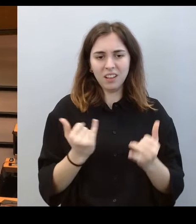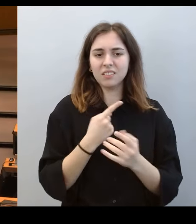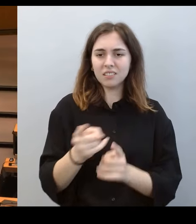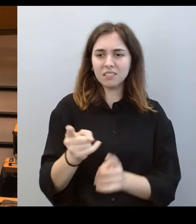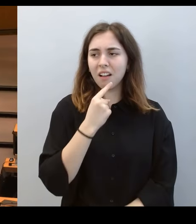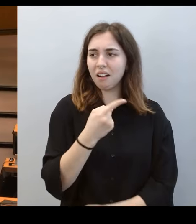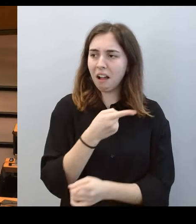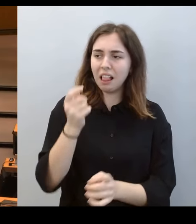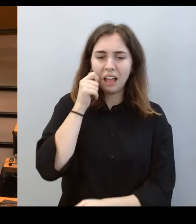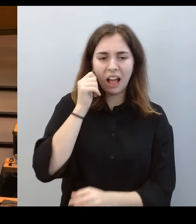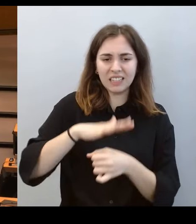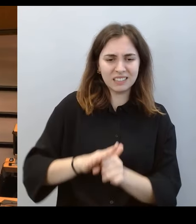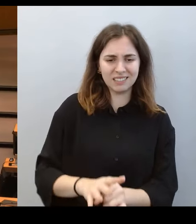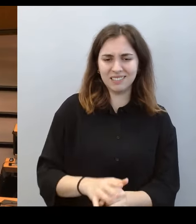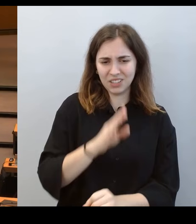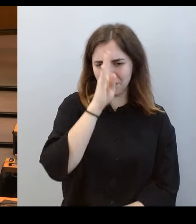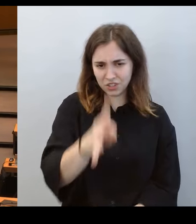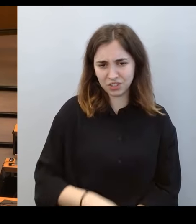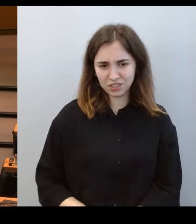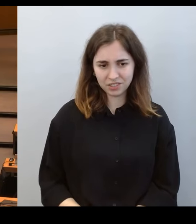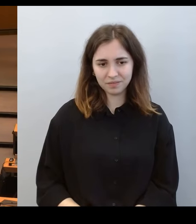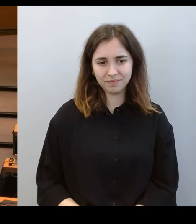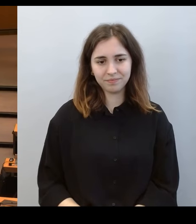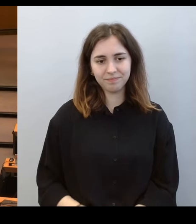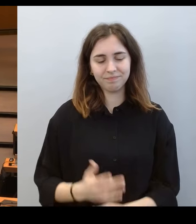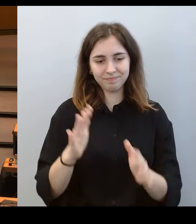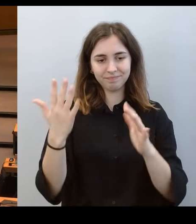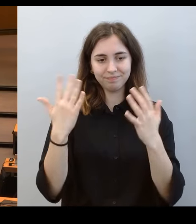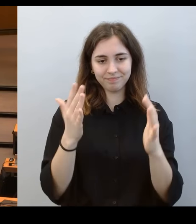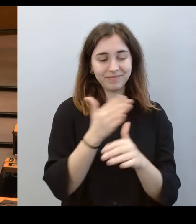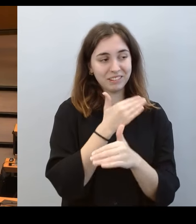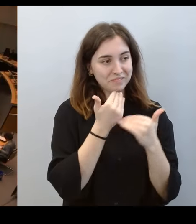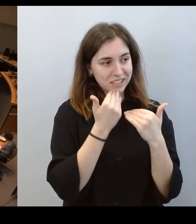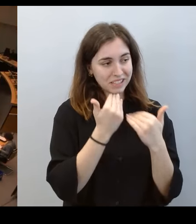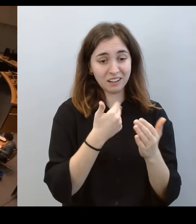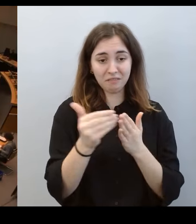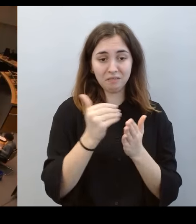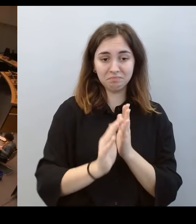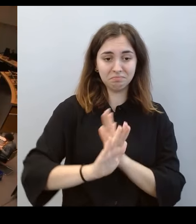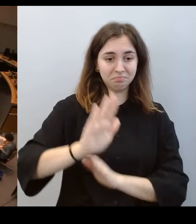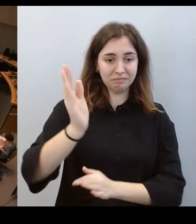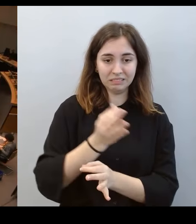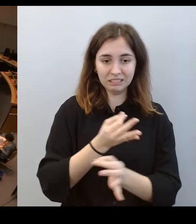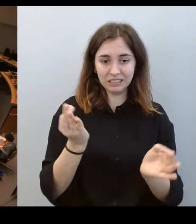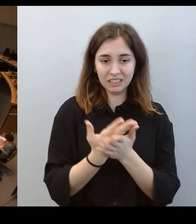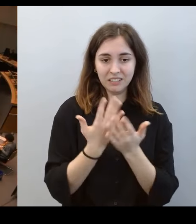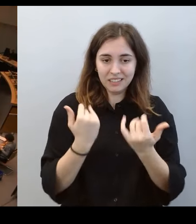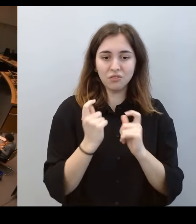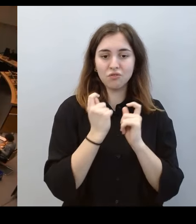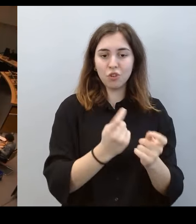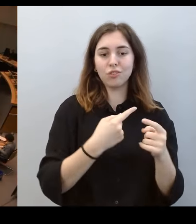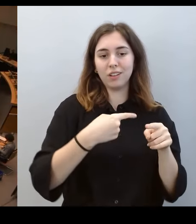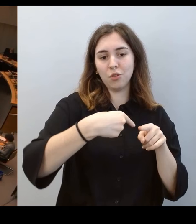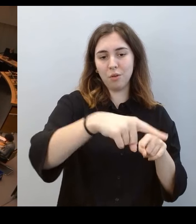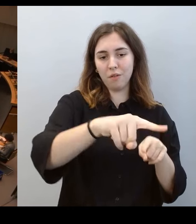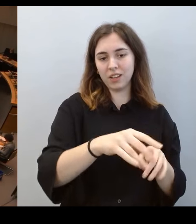Vielen Dank, Herr Kollege. Weitere Wortmeldungen liegen nicht vor. Vorgeschlagen wird die Überweisung des Antrags an den Ausschuss für Inneres, Sicherheit und Ordnung.